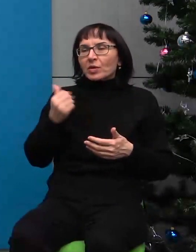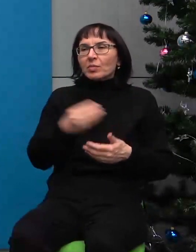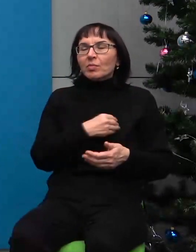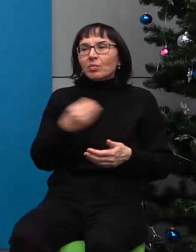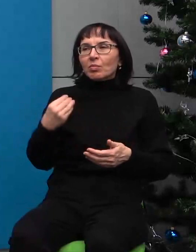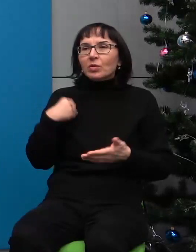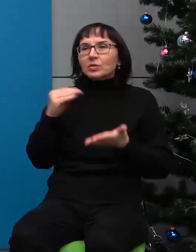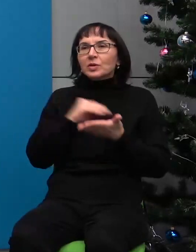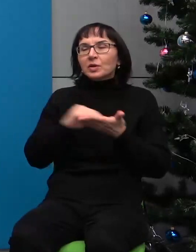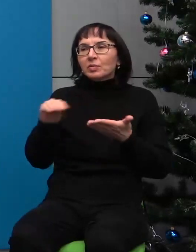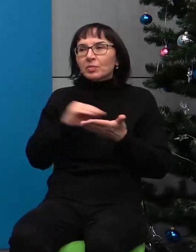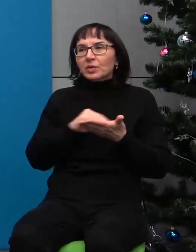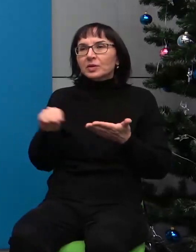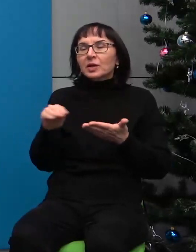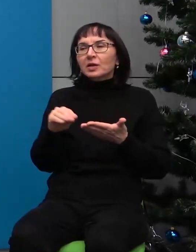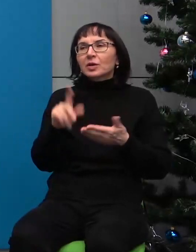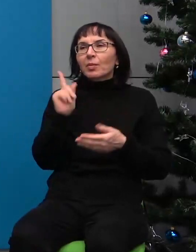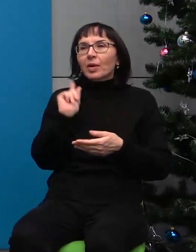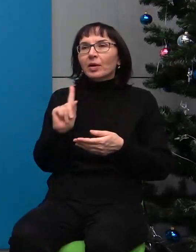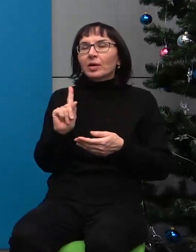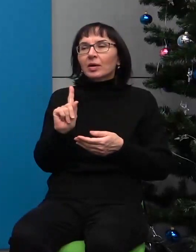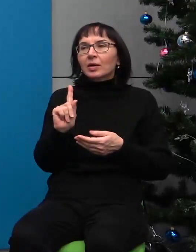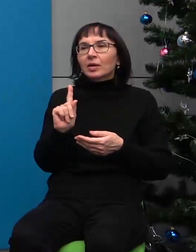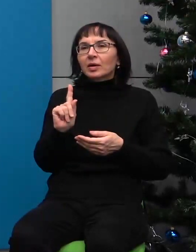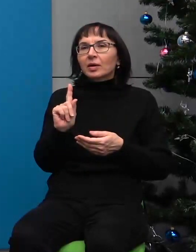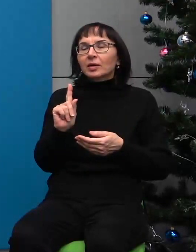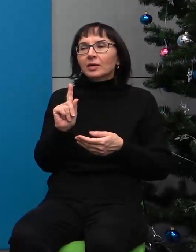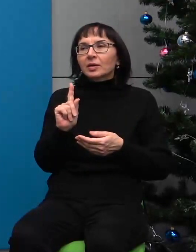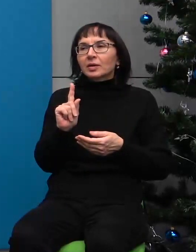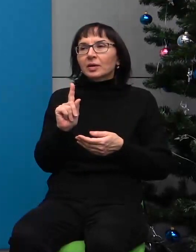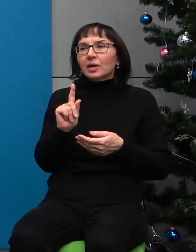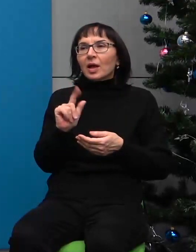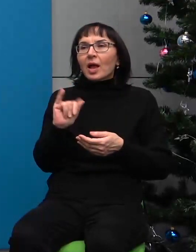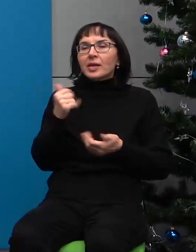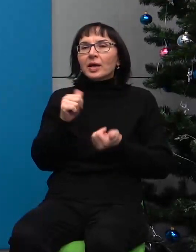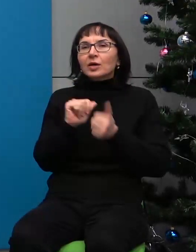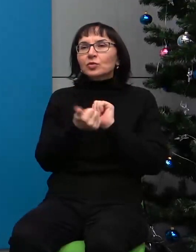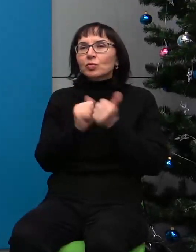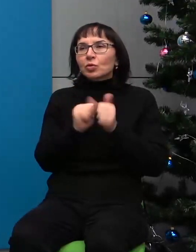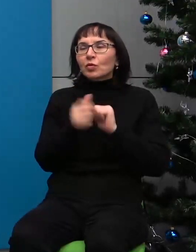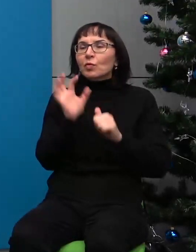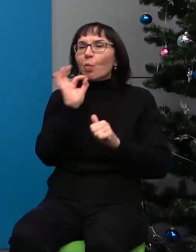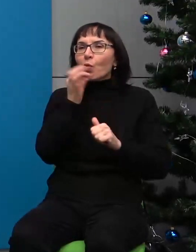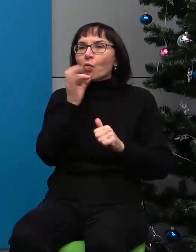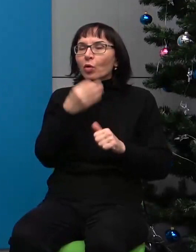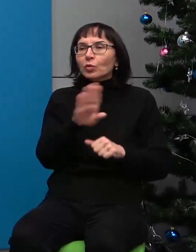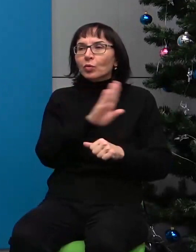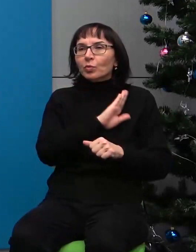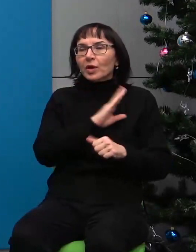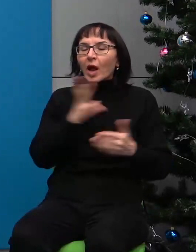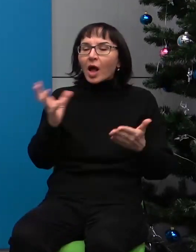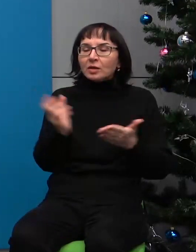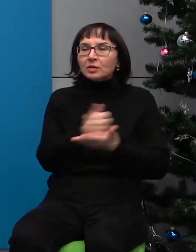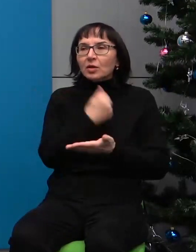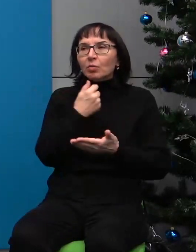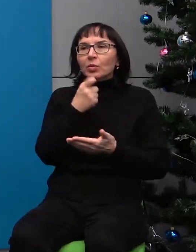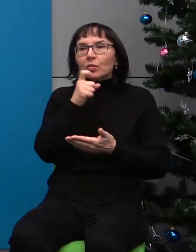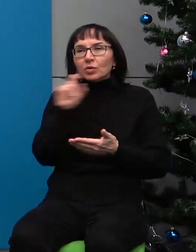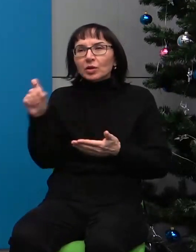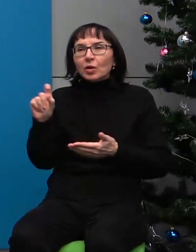ale takim, to tak jak sportowiec, który młodo umiera, zdobył jakiś tytuł i zmarł.